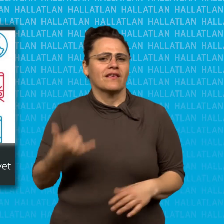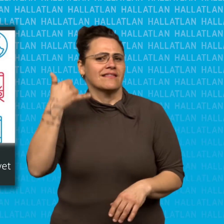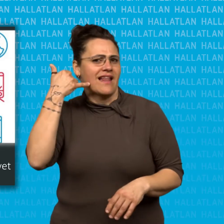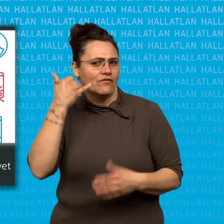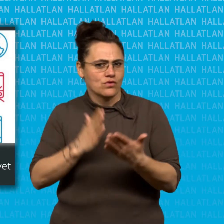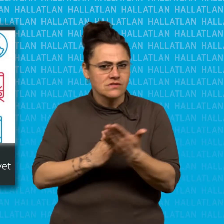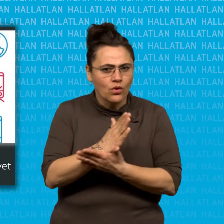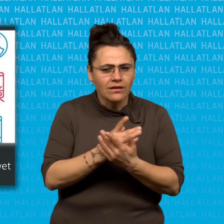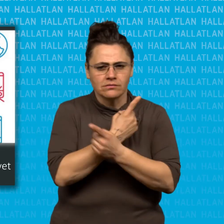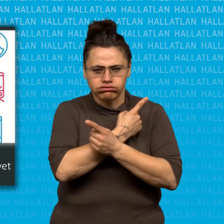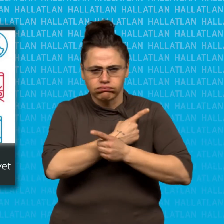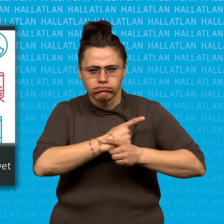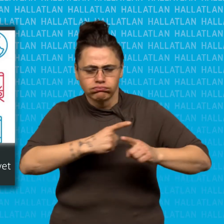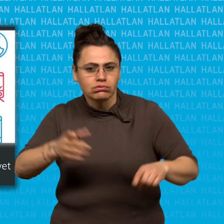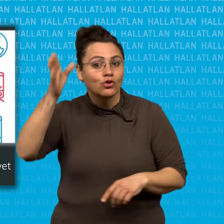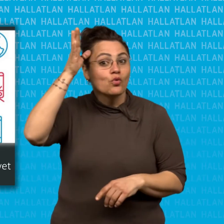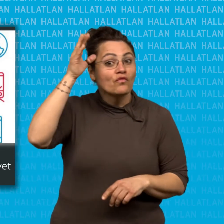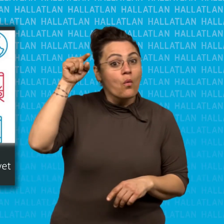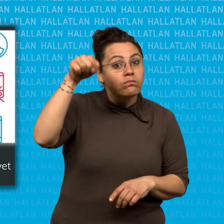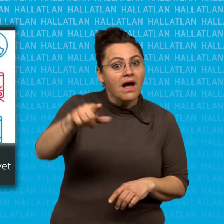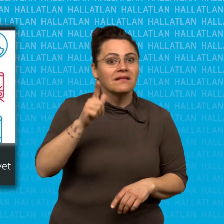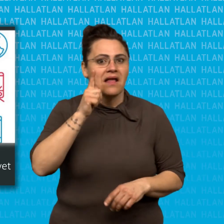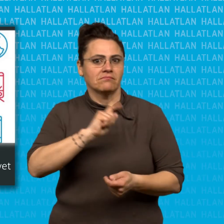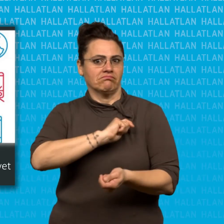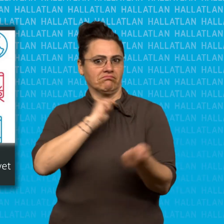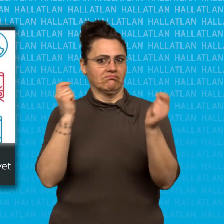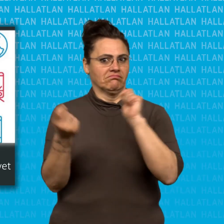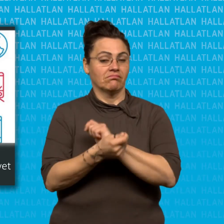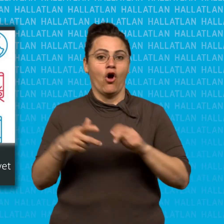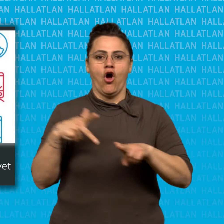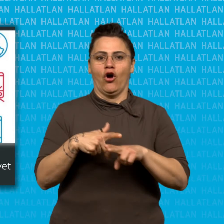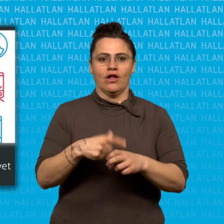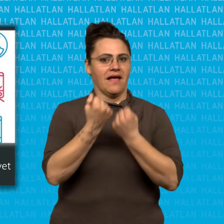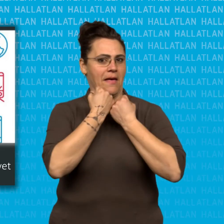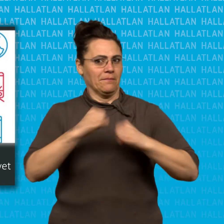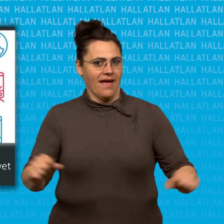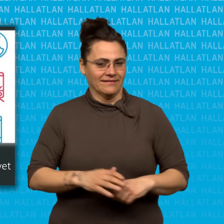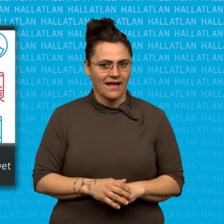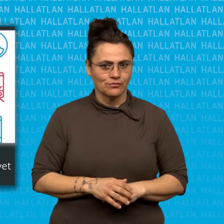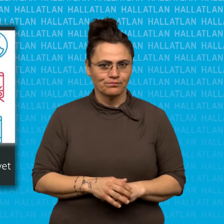telefonszolgáltatások válnak a jövőben fokozatosan akadálymentessé.